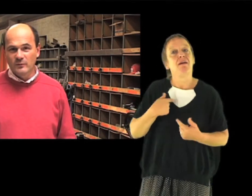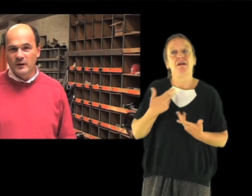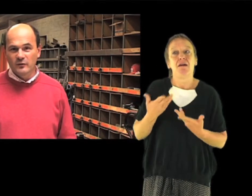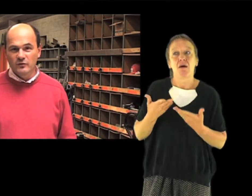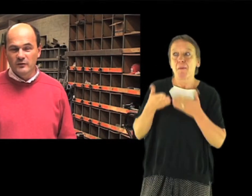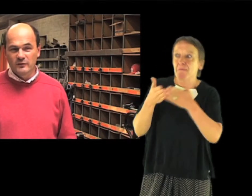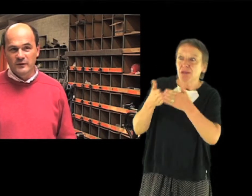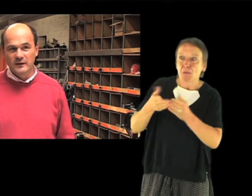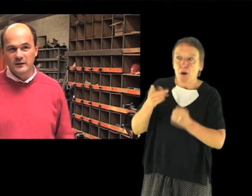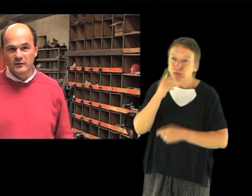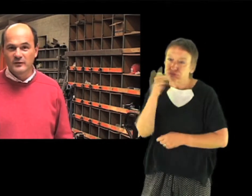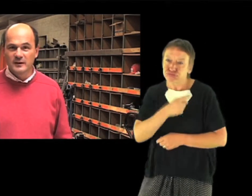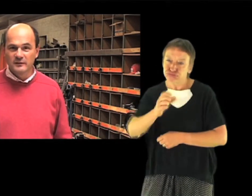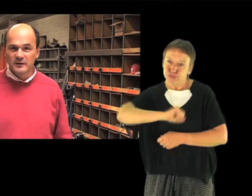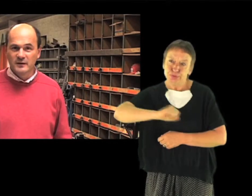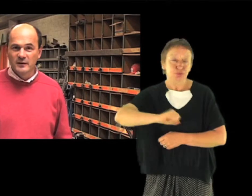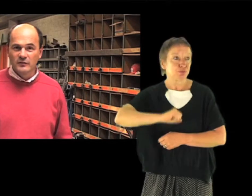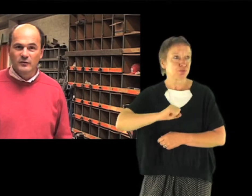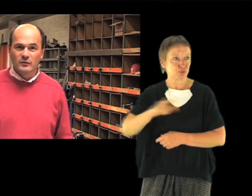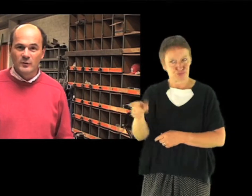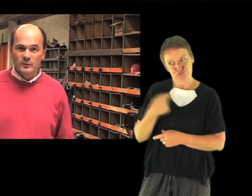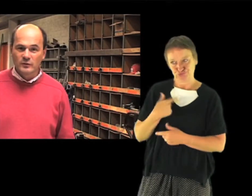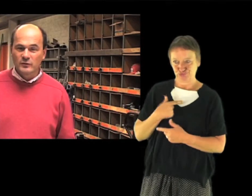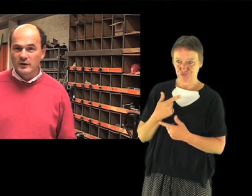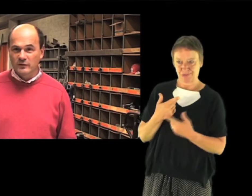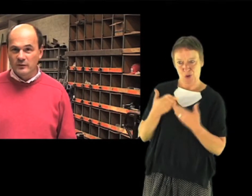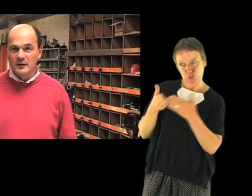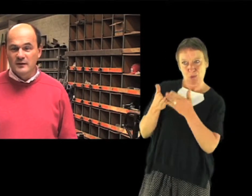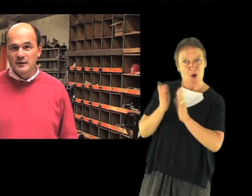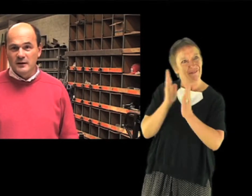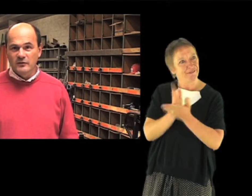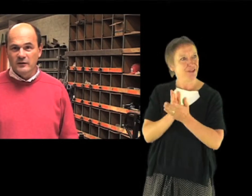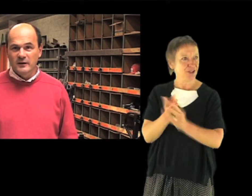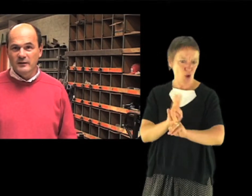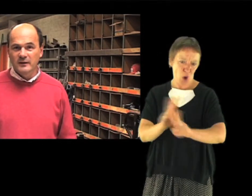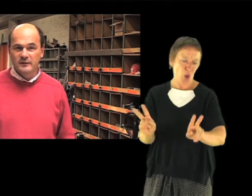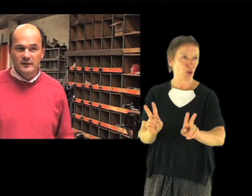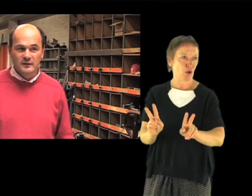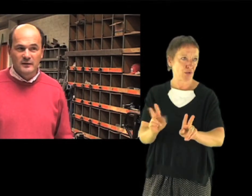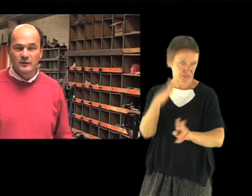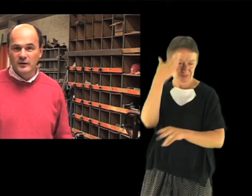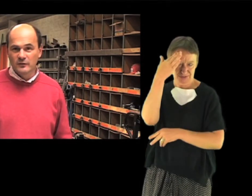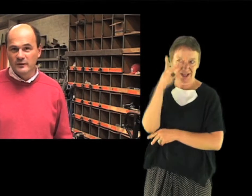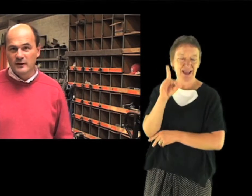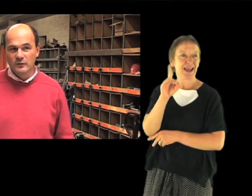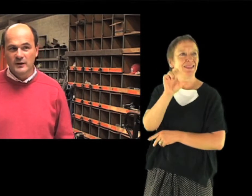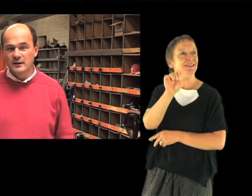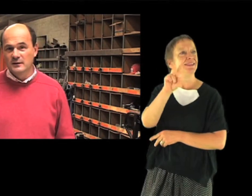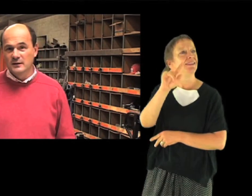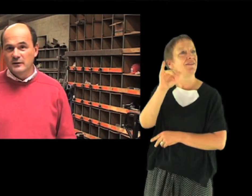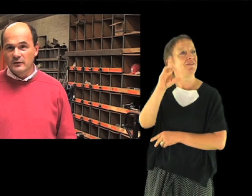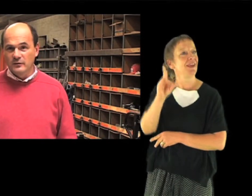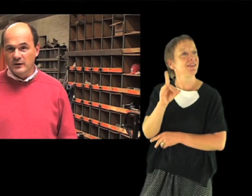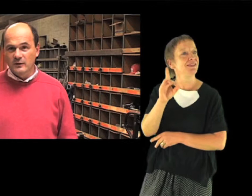Moi, je ne demande pas aux gens de faire des heures ou d'aller vite. Je leur demande plutôt un résultat. Et je sais qu'avec David, le résultat, on l'aura